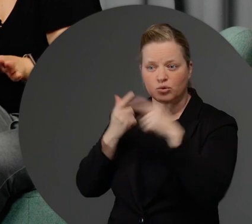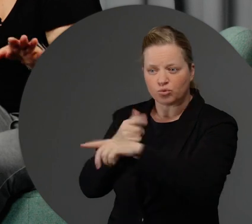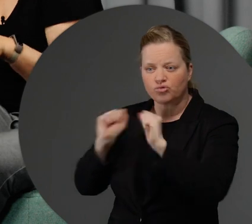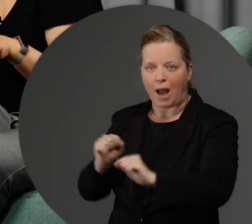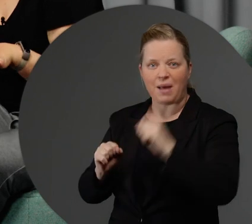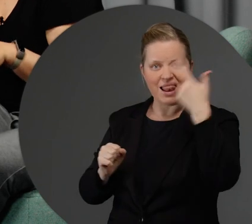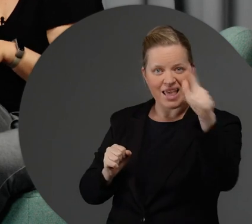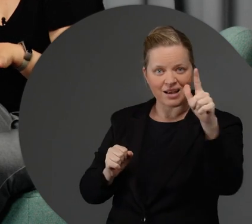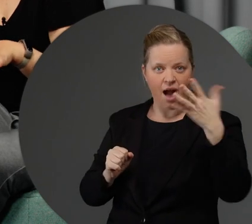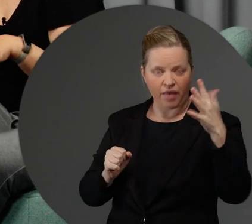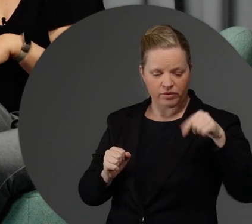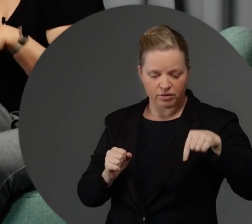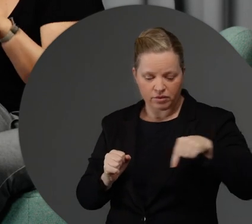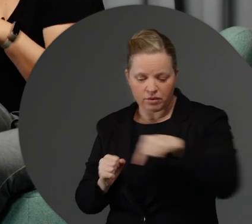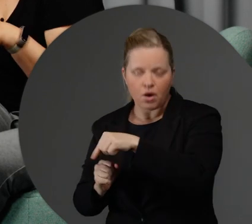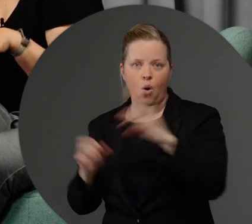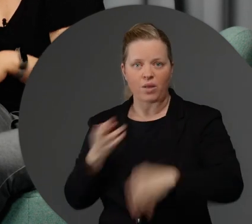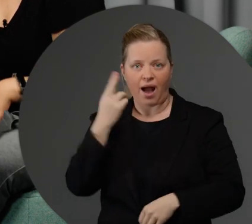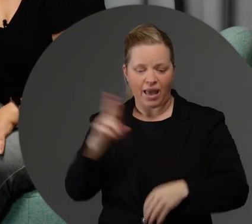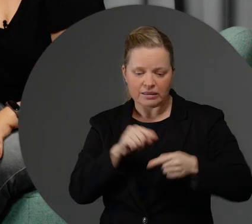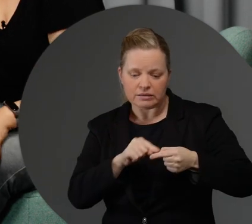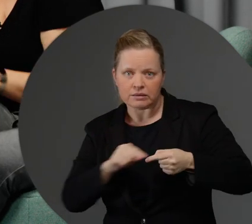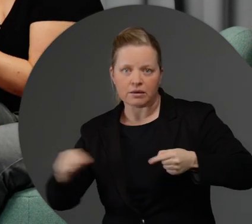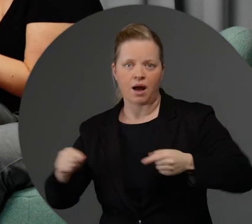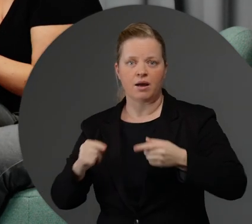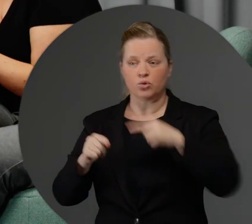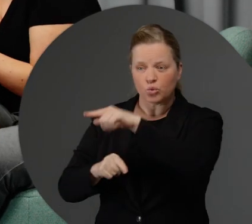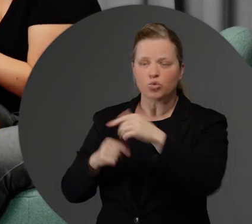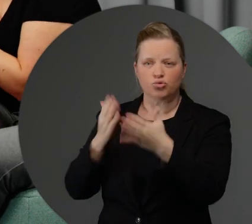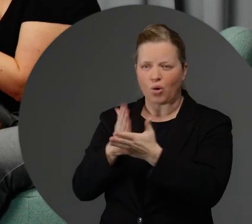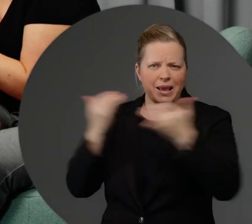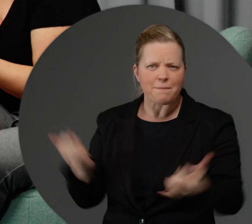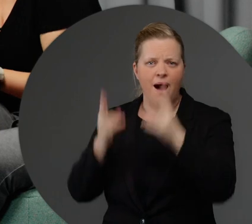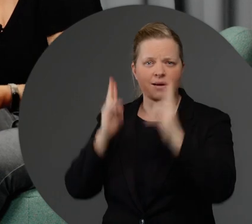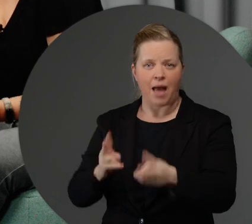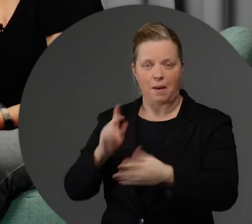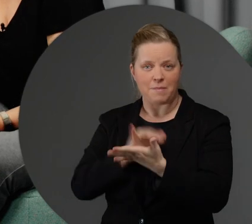immer mit der linken Hand oder auch mit der Rechten? Und wie haut das hin? Kannst du immer schon Braille? Also hast du von Anfang an Braille gelernt?